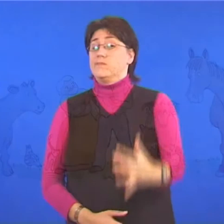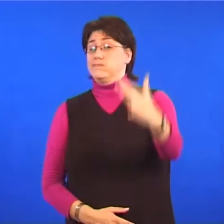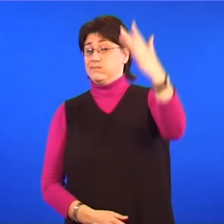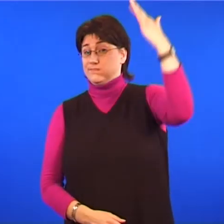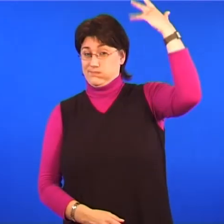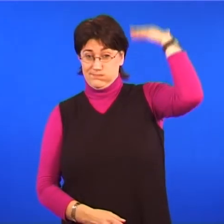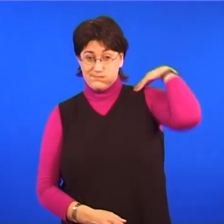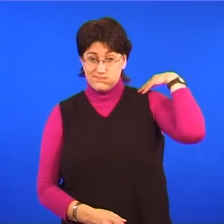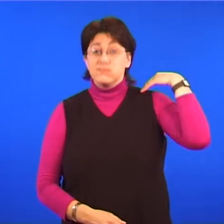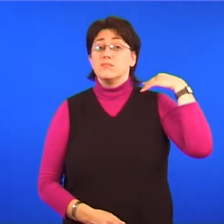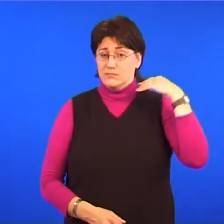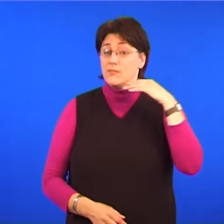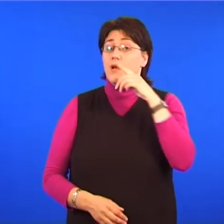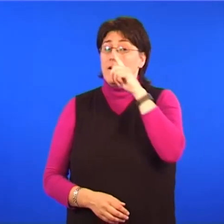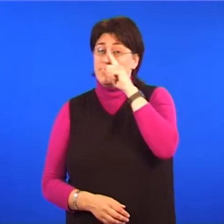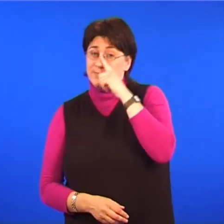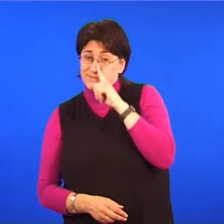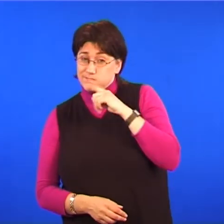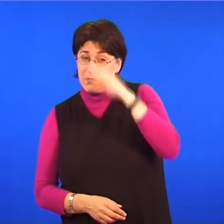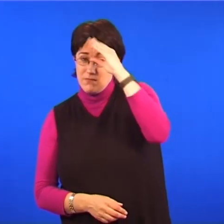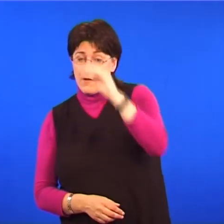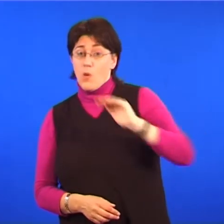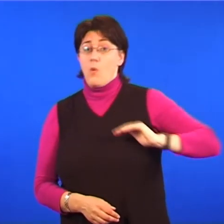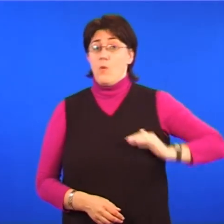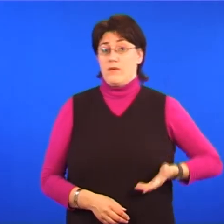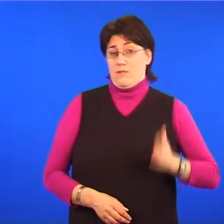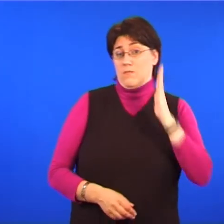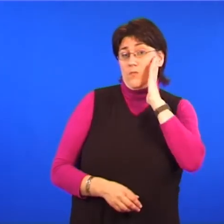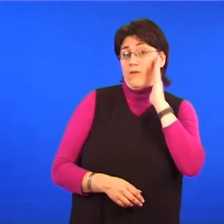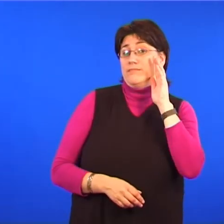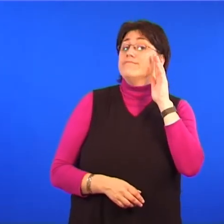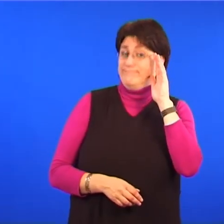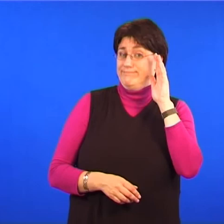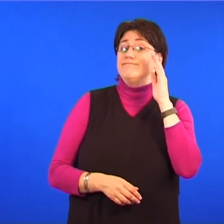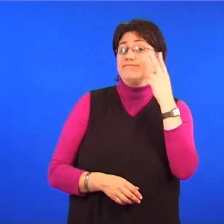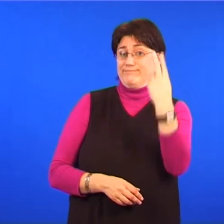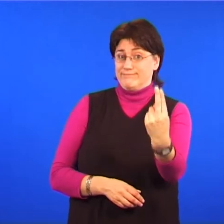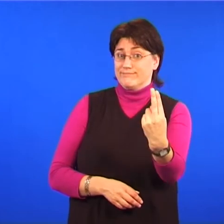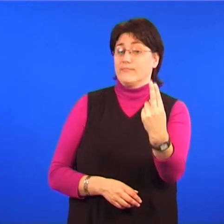Einu sinni bjuggu saman karl og kerling;